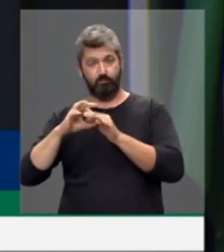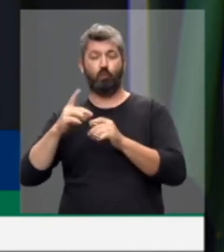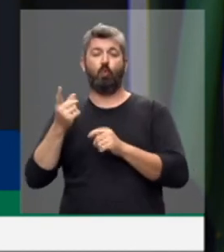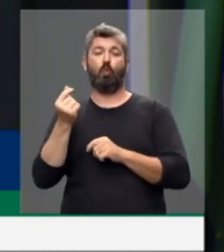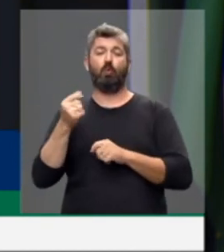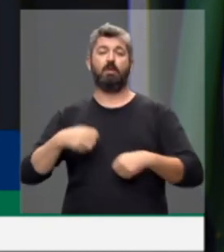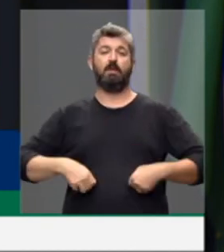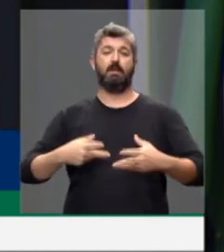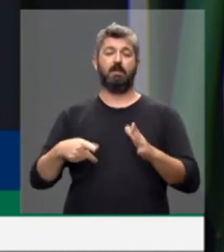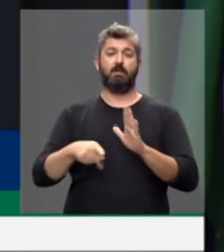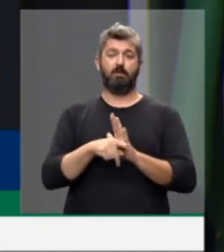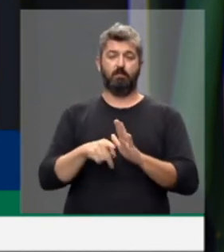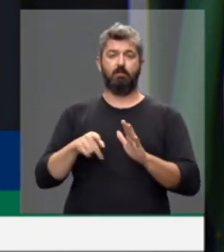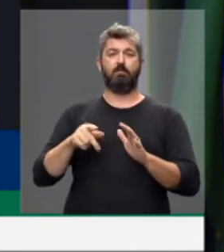EMENDA 192, QUE POSSIBILITARÁ A DISTRIBUIÇÃO ENTRE OS